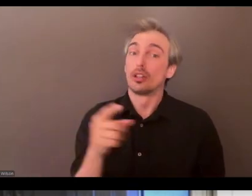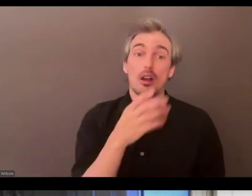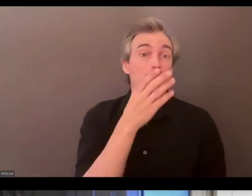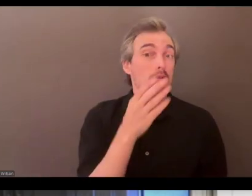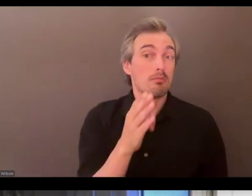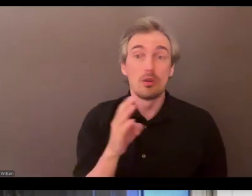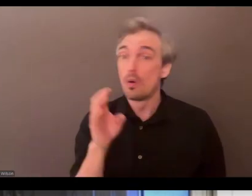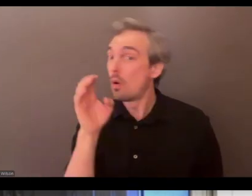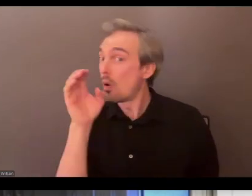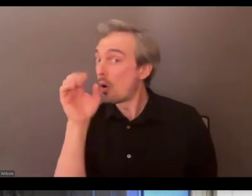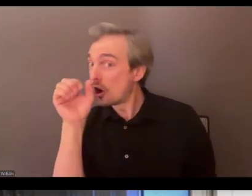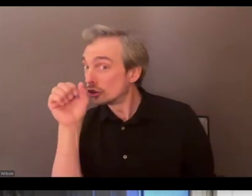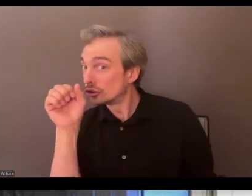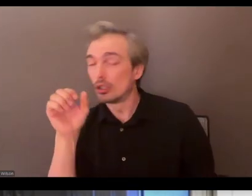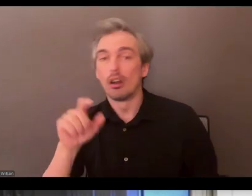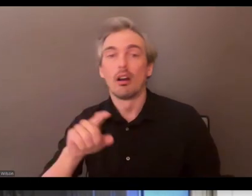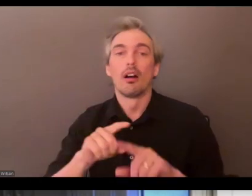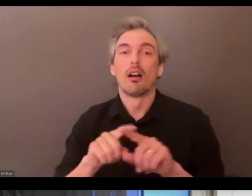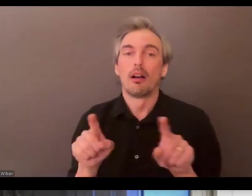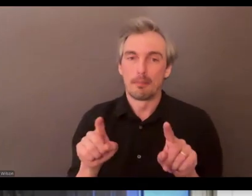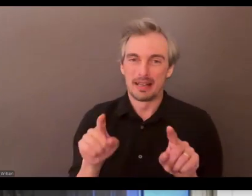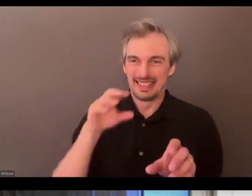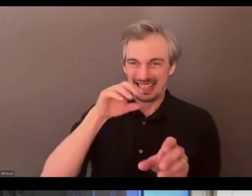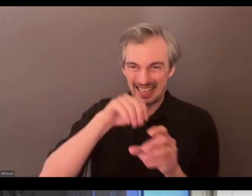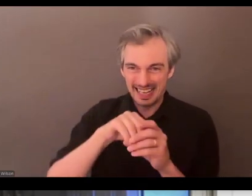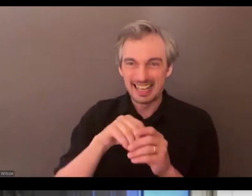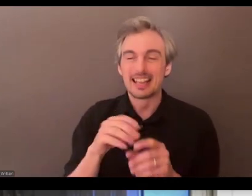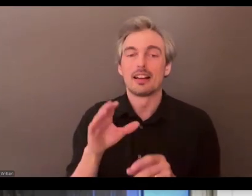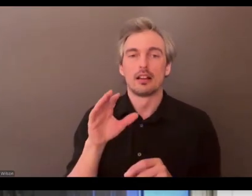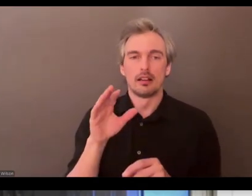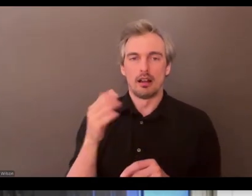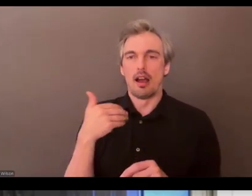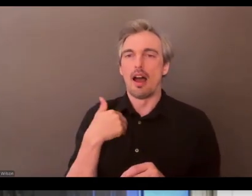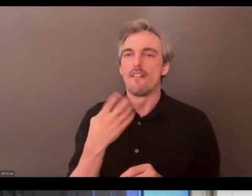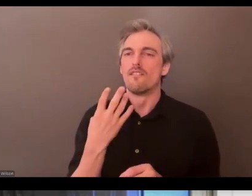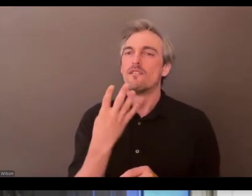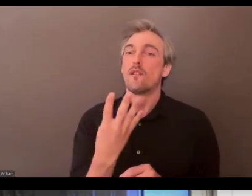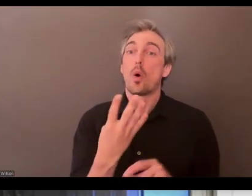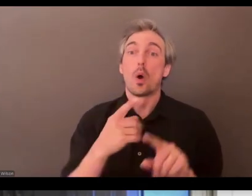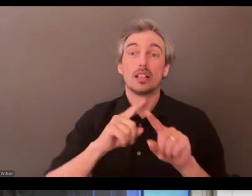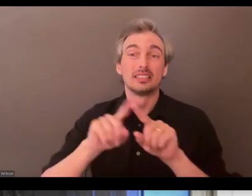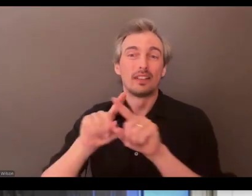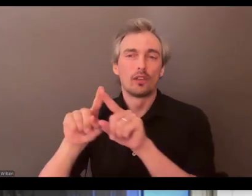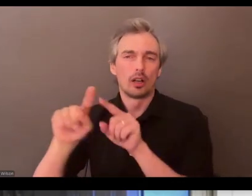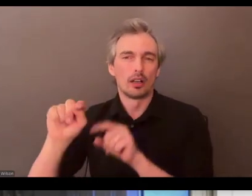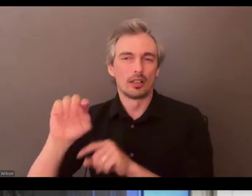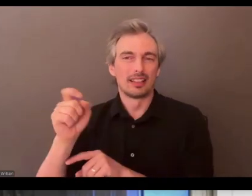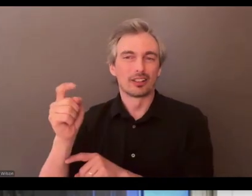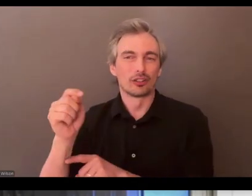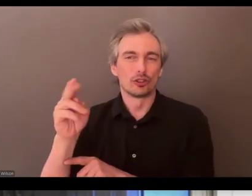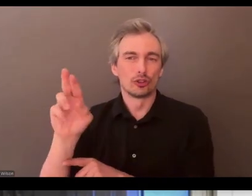4つの異なるテクスチャがある理由は、異なる四半期の販売を示しているからです。